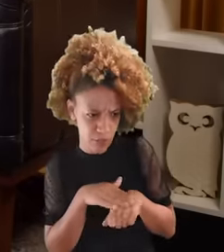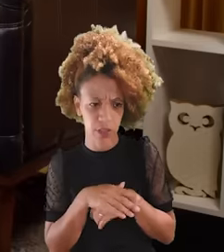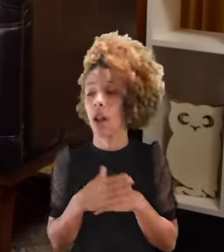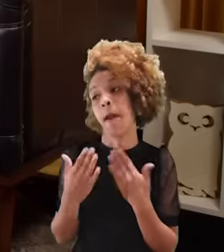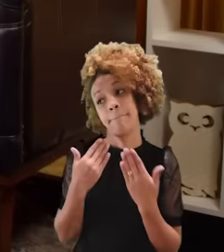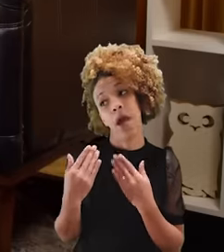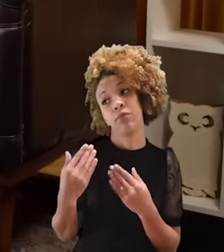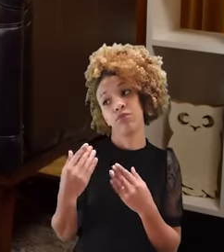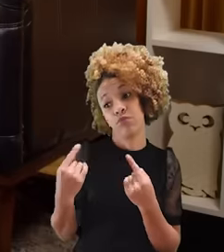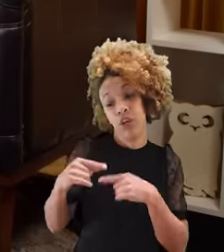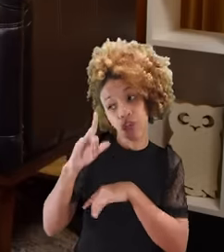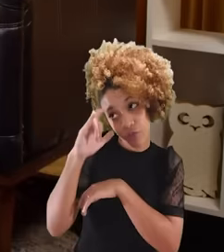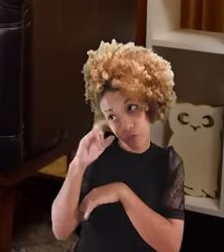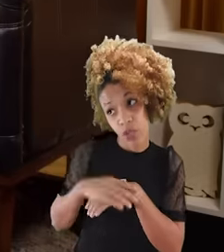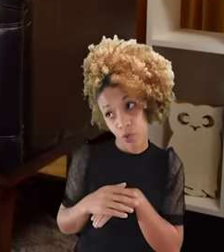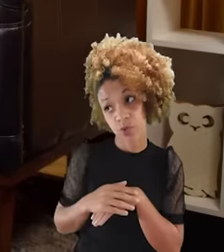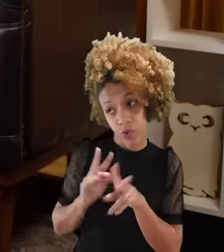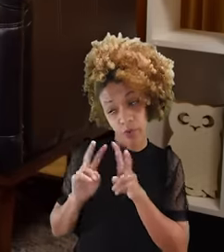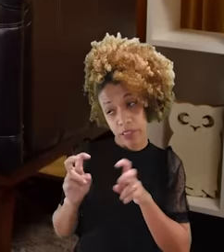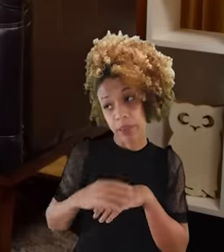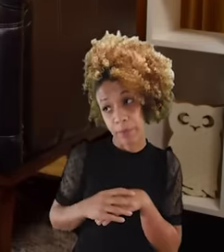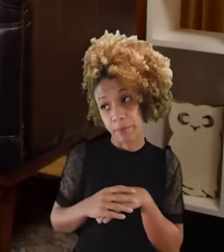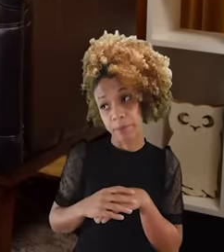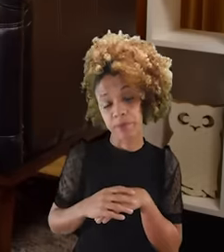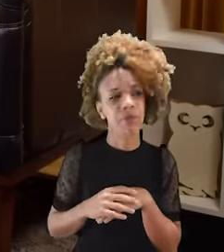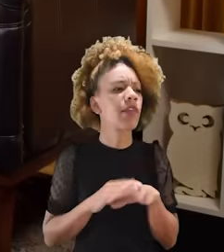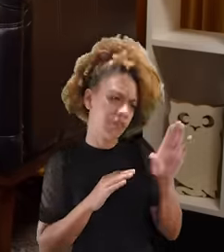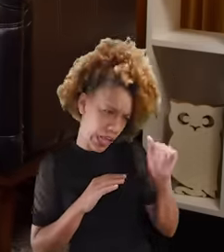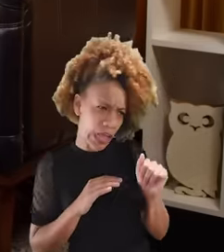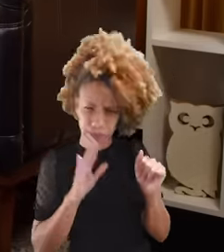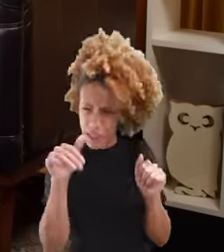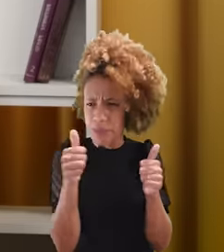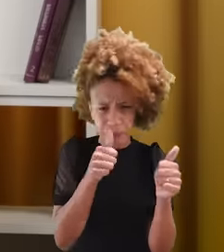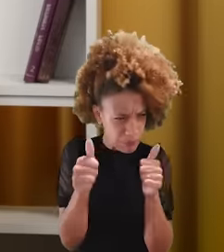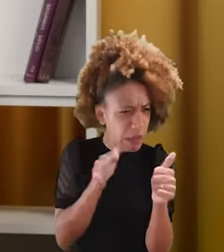divergente né no meu Instagram por isso pois é vem cá vem cá meu amor vem cá legal bolsonaro